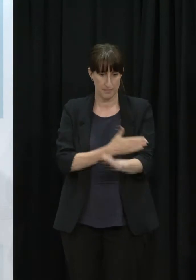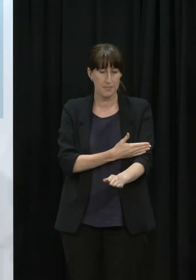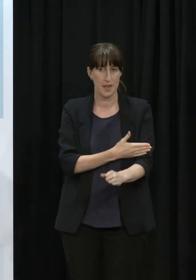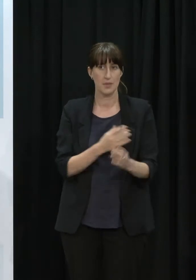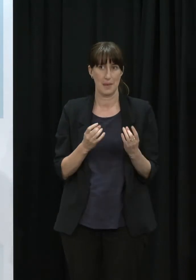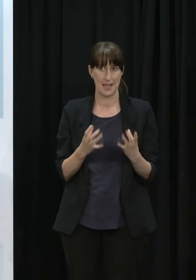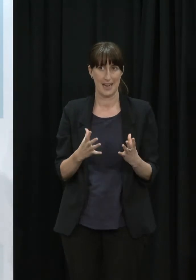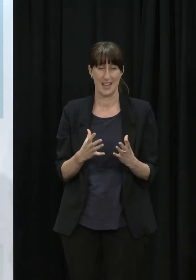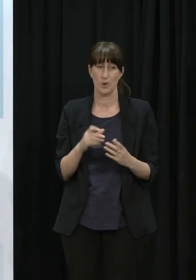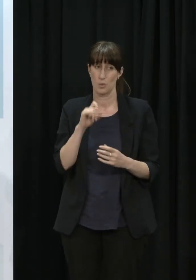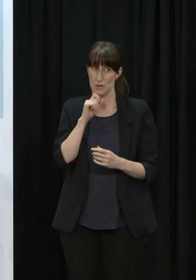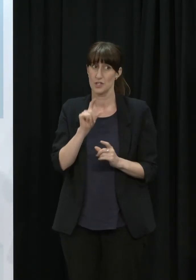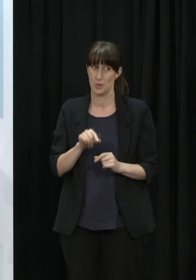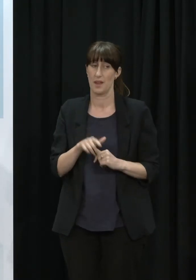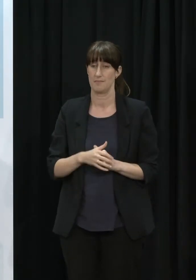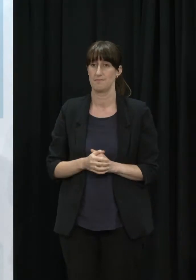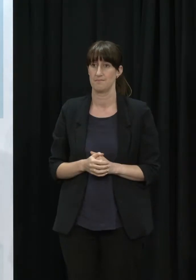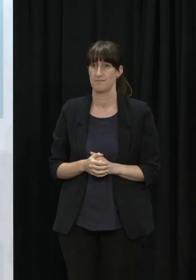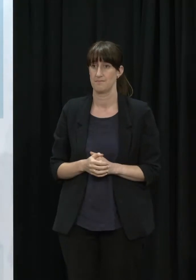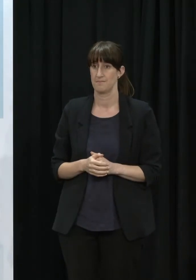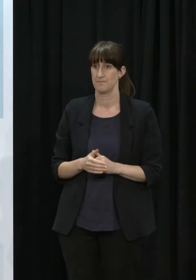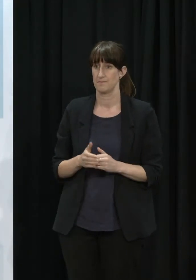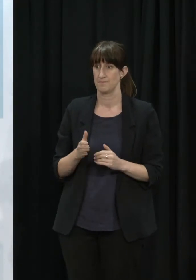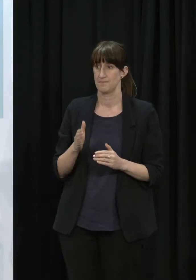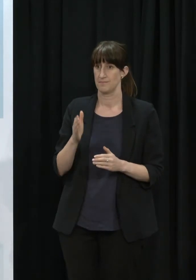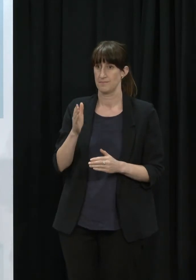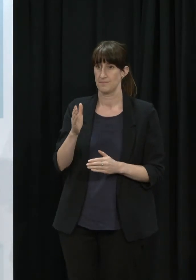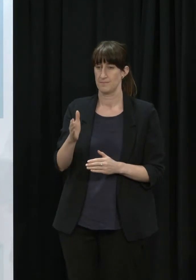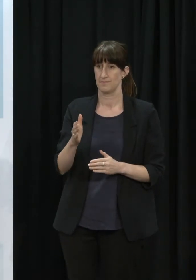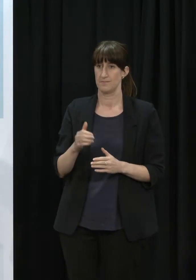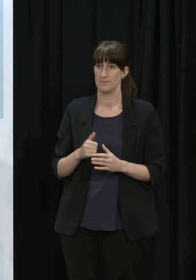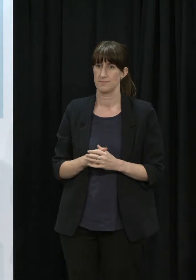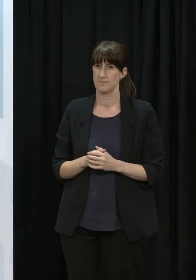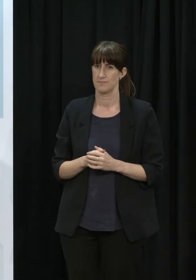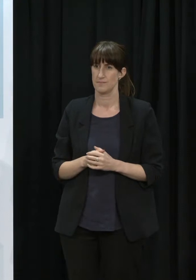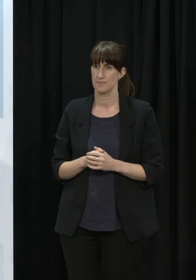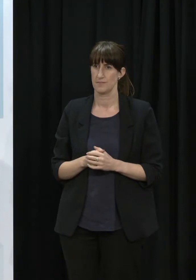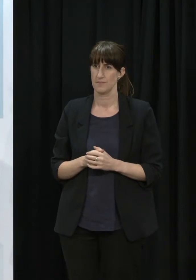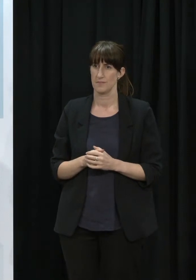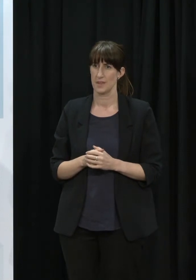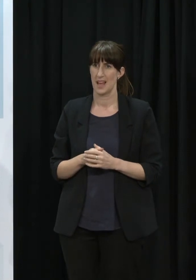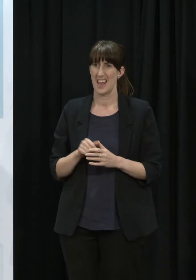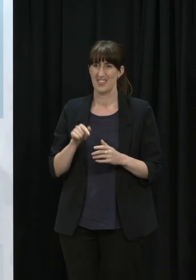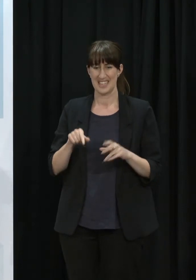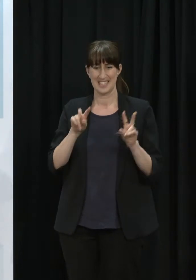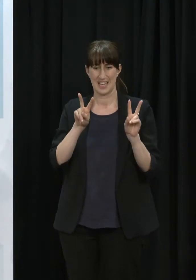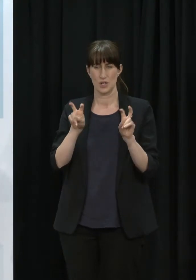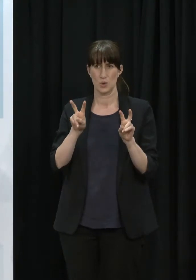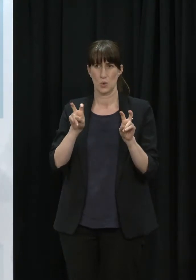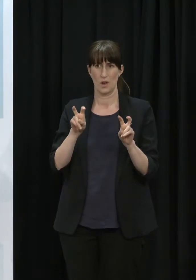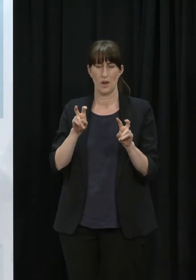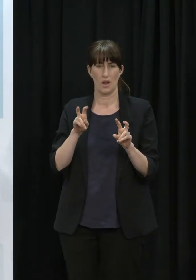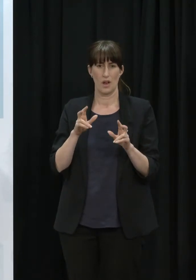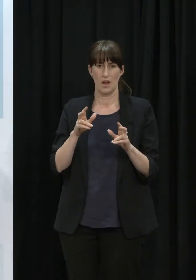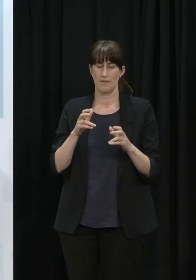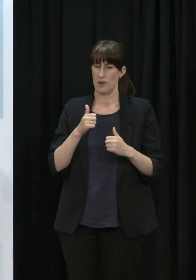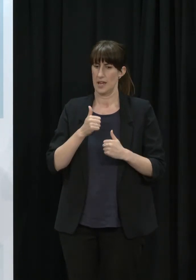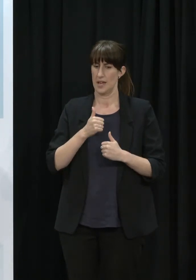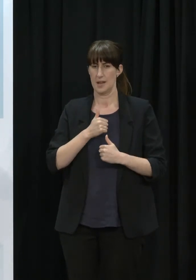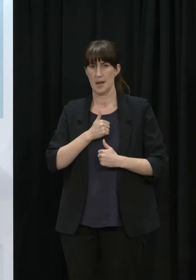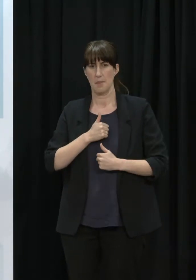aua. Hapori tere i te timatanga